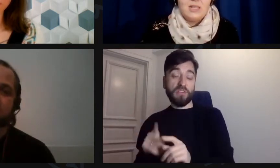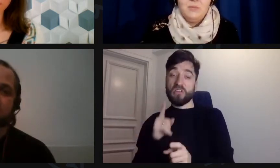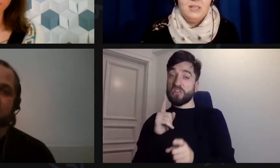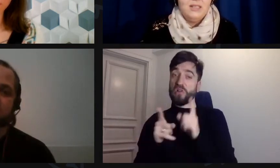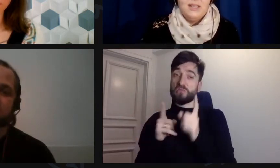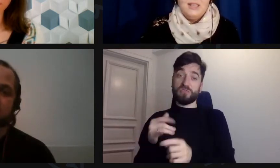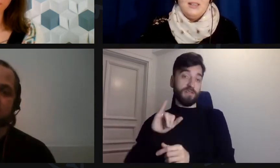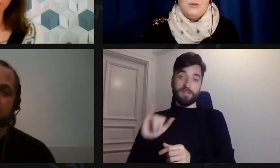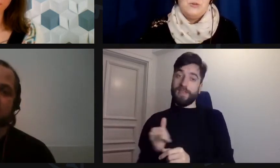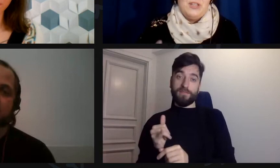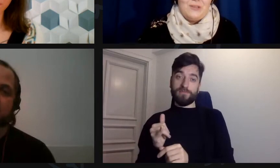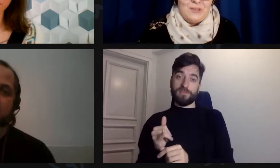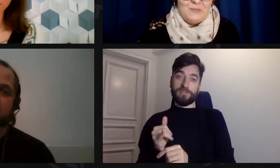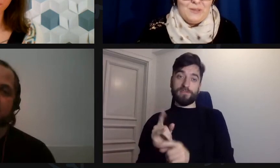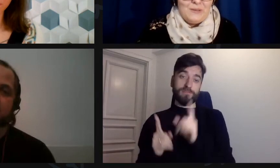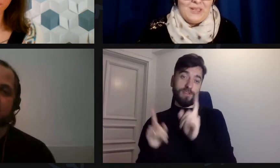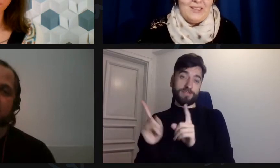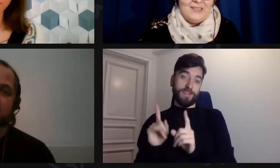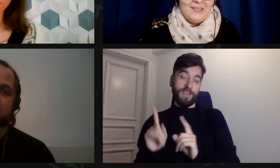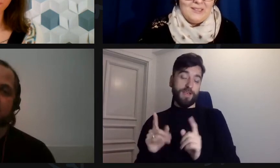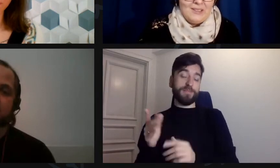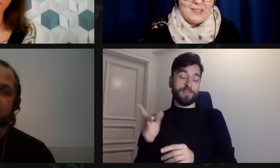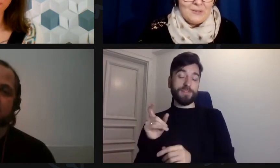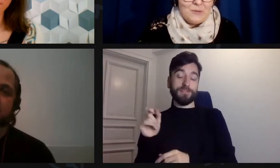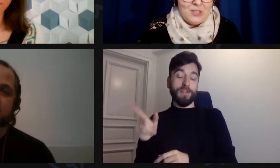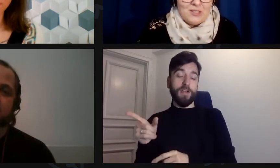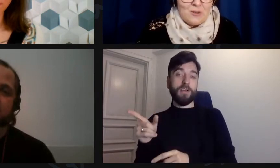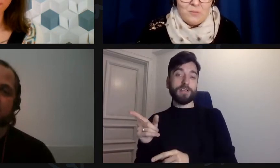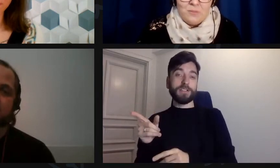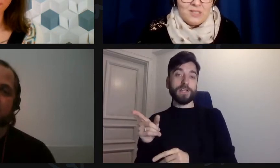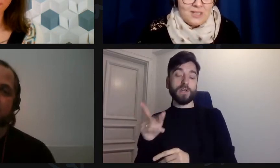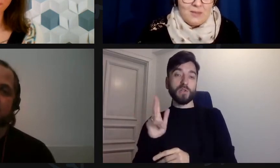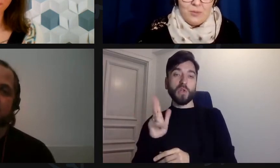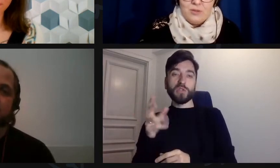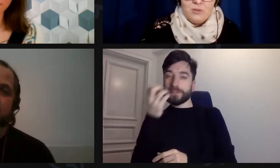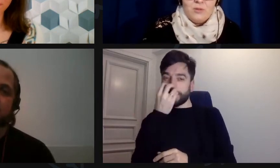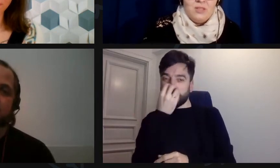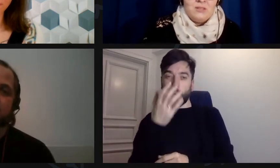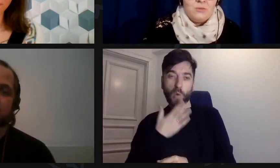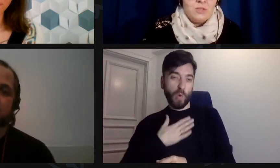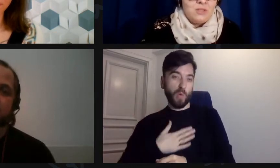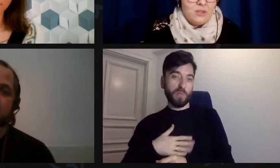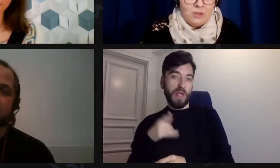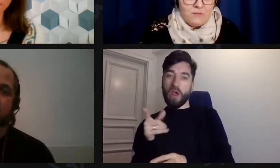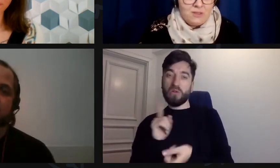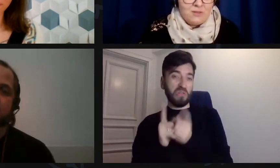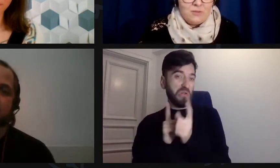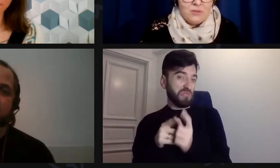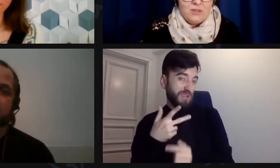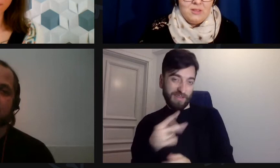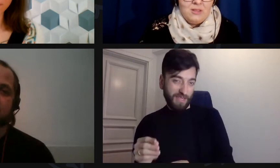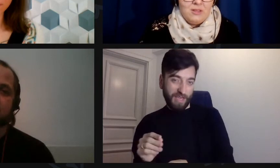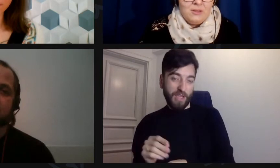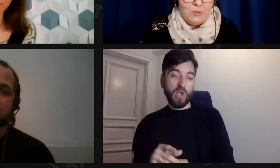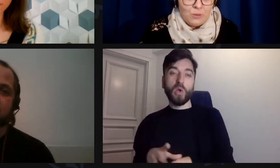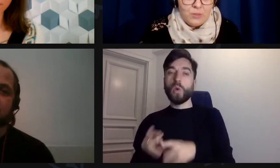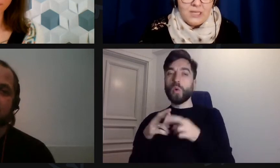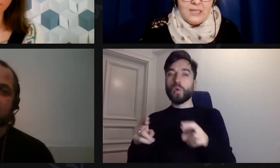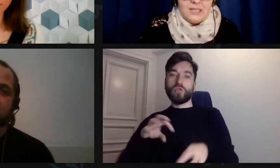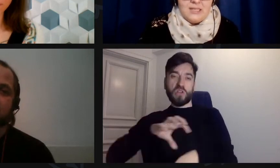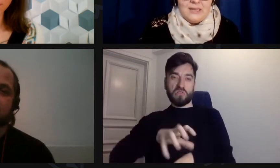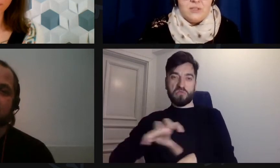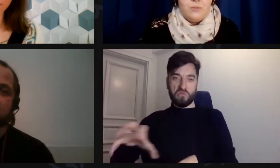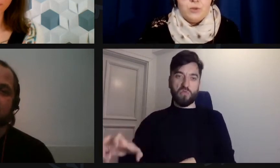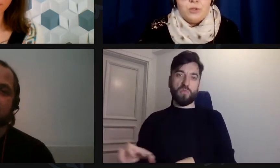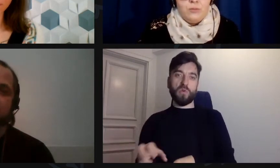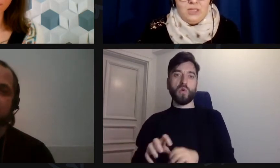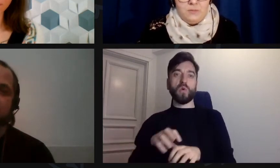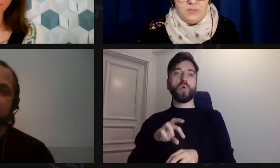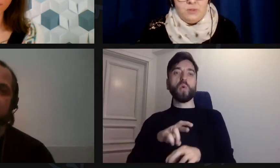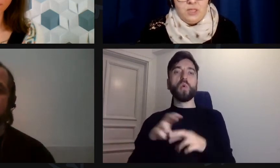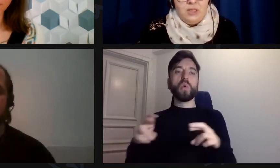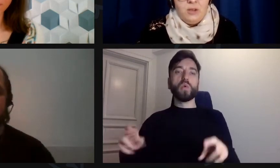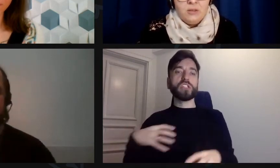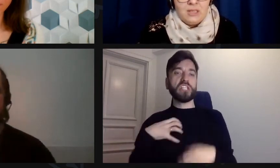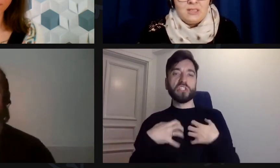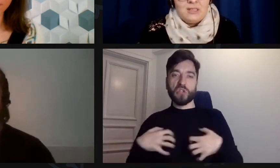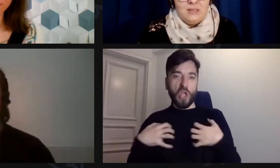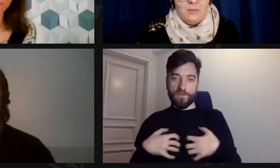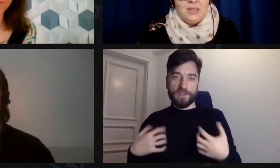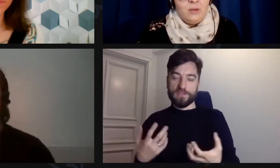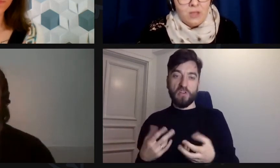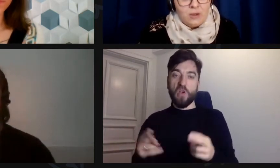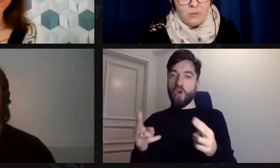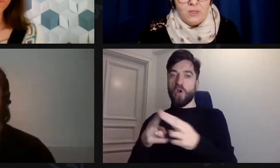Znam wiele osób, które interesują się cyrkiem, pochodzą z różnych grup, nie musza mieć bezpośredniego kontaktu z pedagogiką.